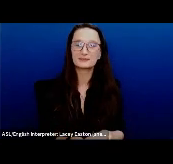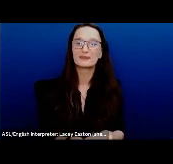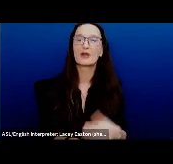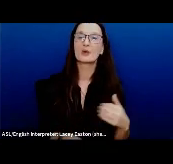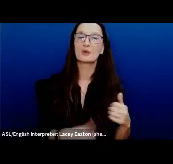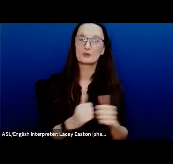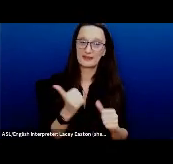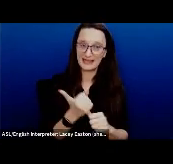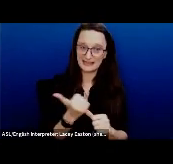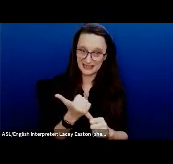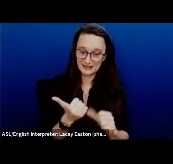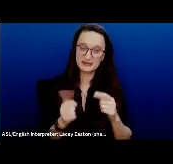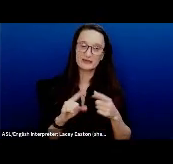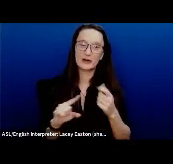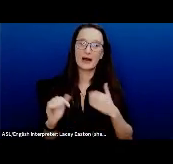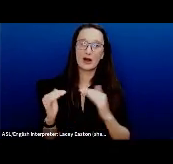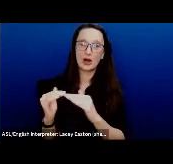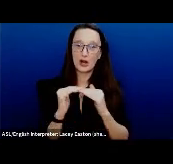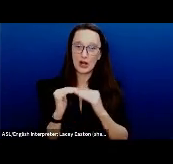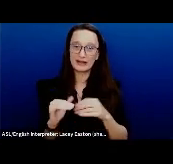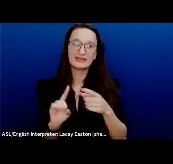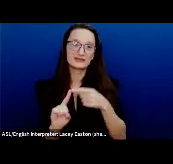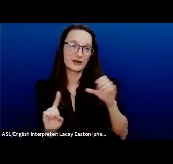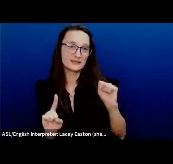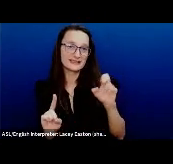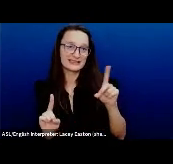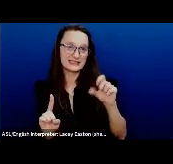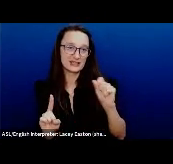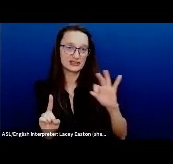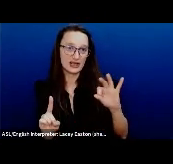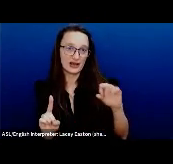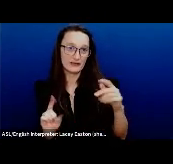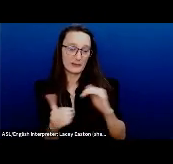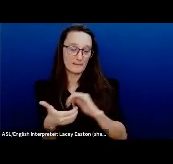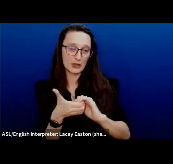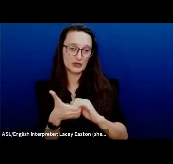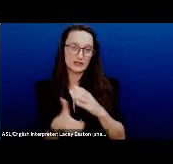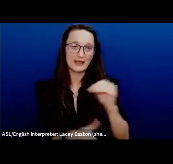el Departamento de Educación de California. aquellos de ustedes que quizás no estén familiarizados con